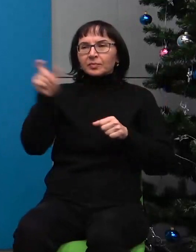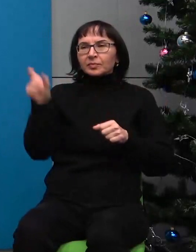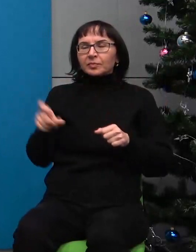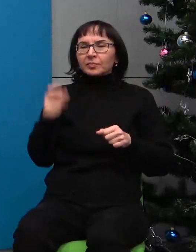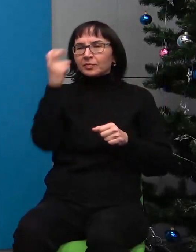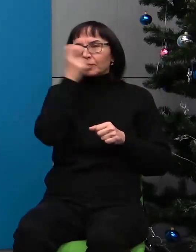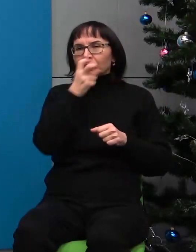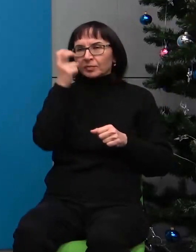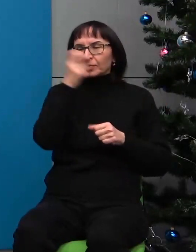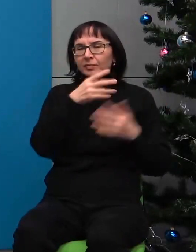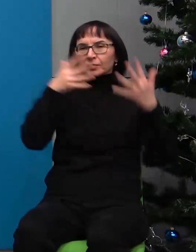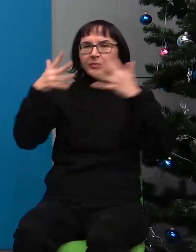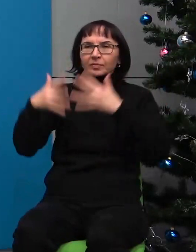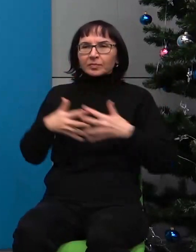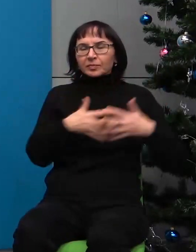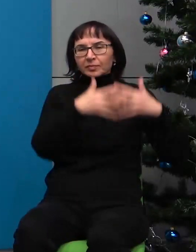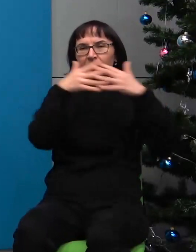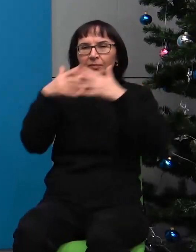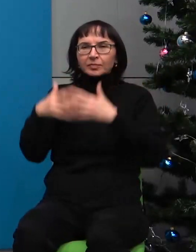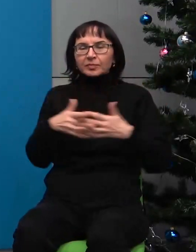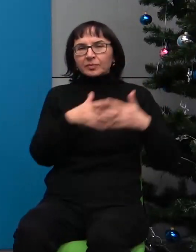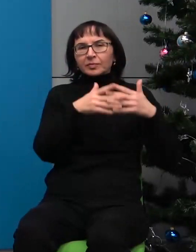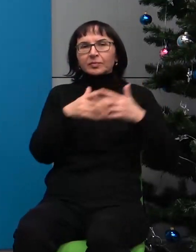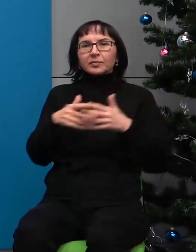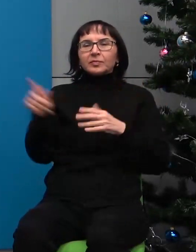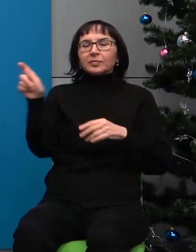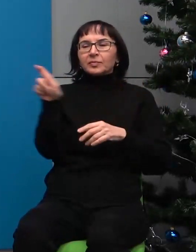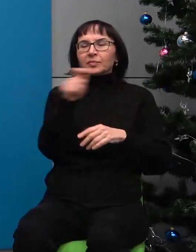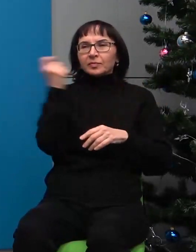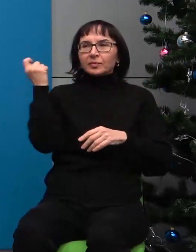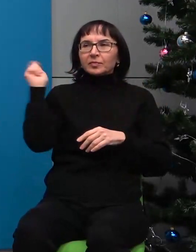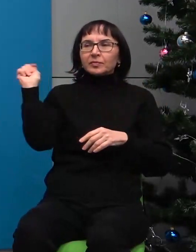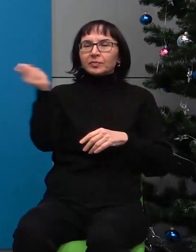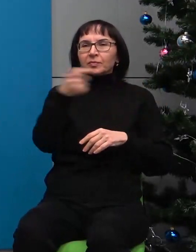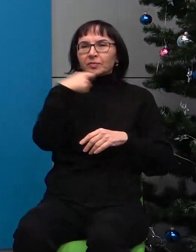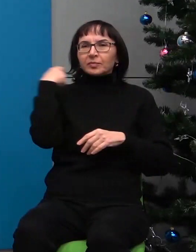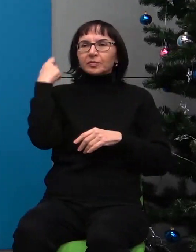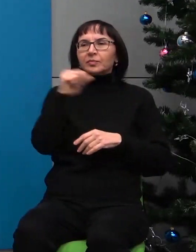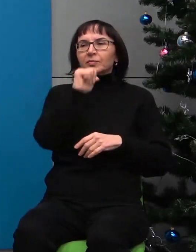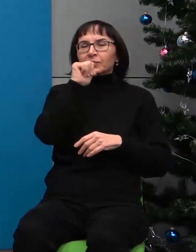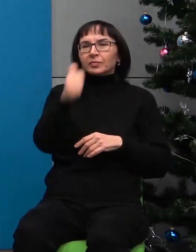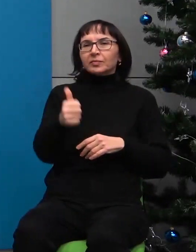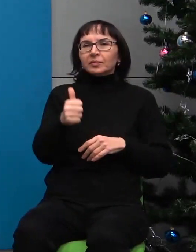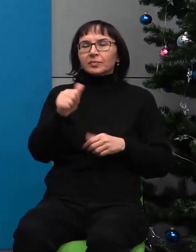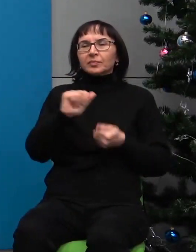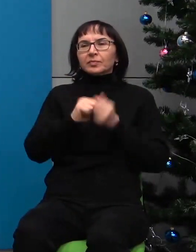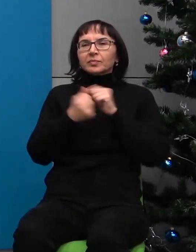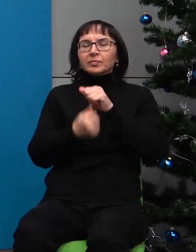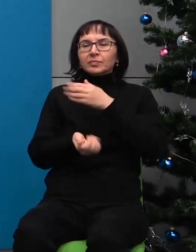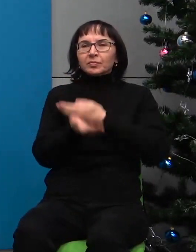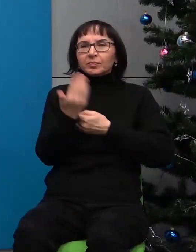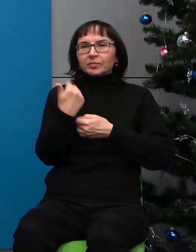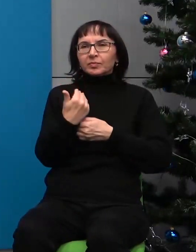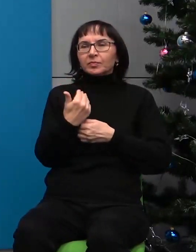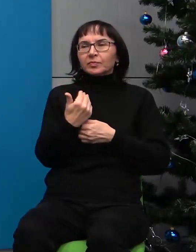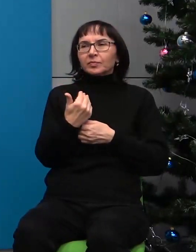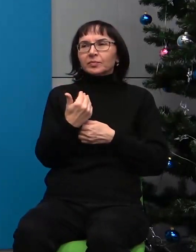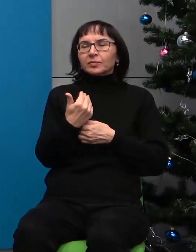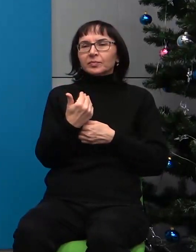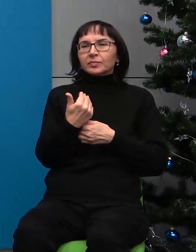Mówię o Stanach, mówię o tej podróże po Europie, czy na potrzeby tych książek, czy na wschód.